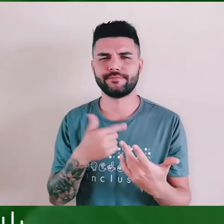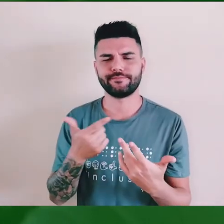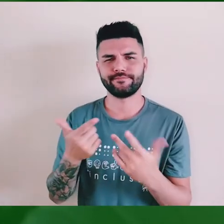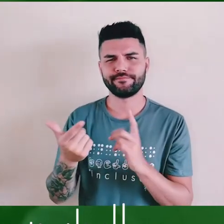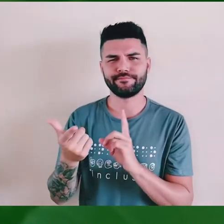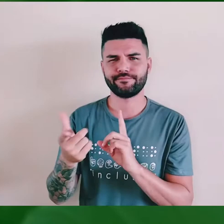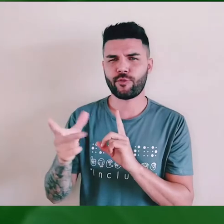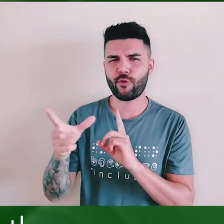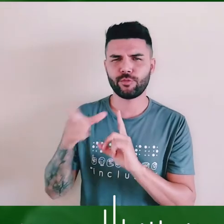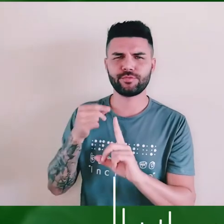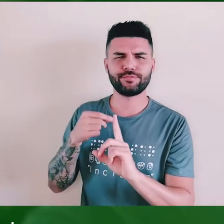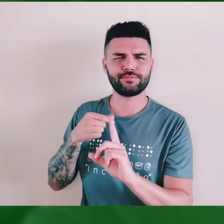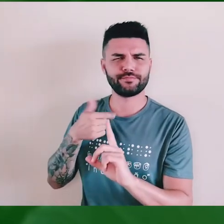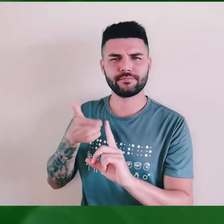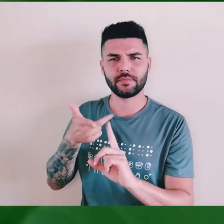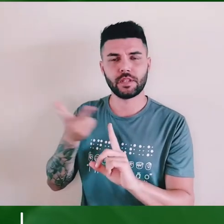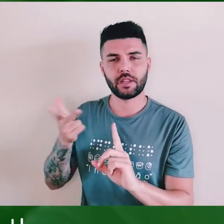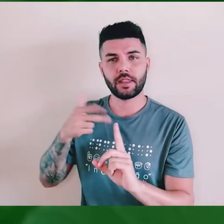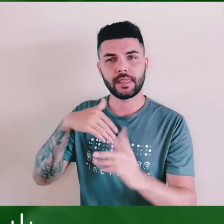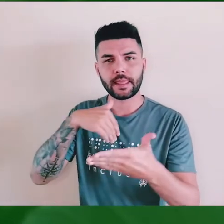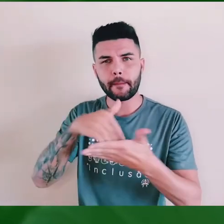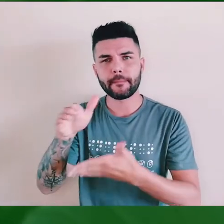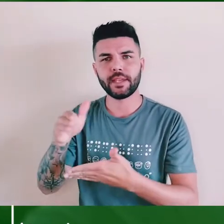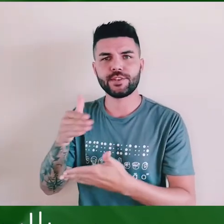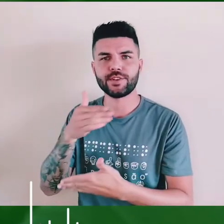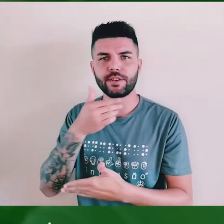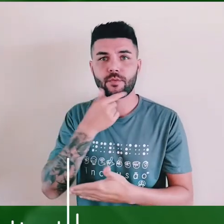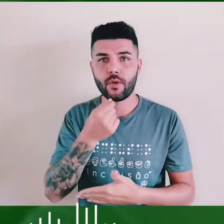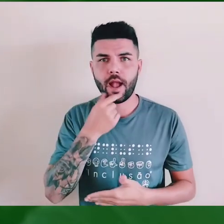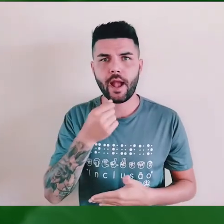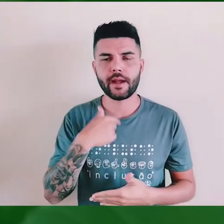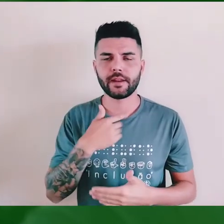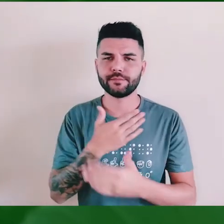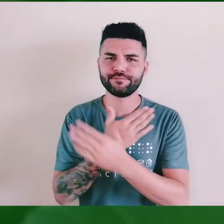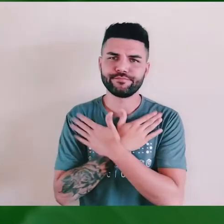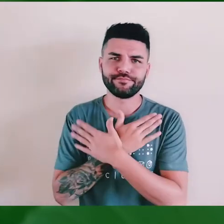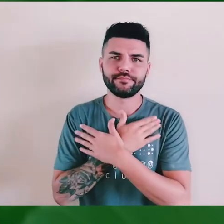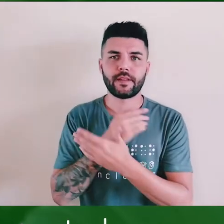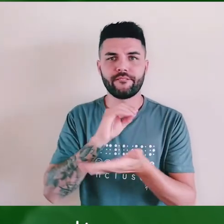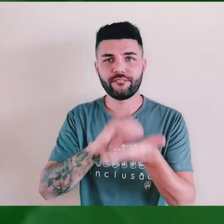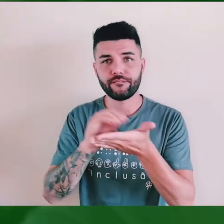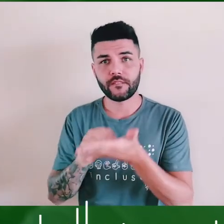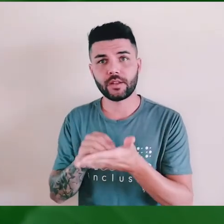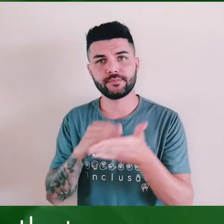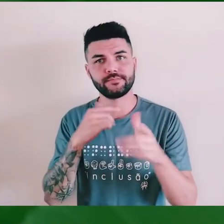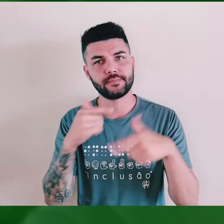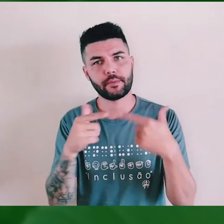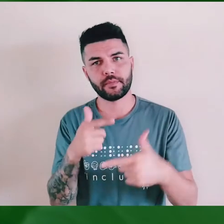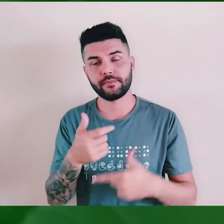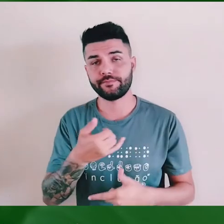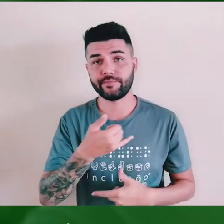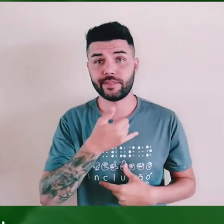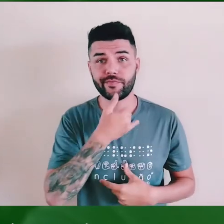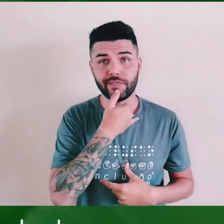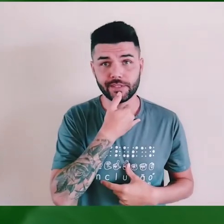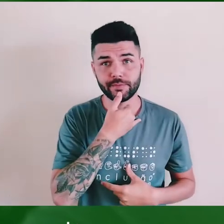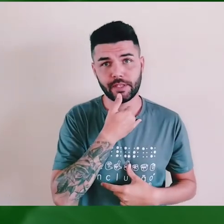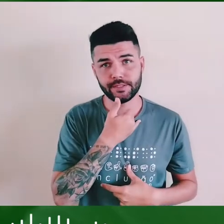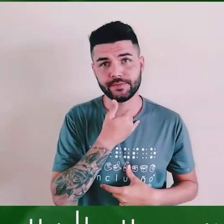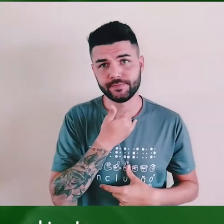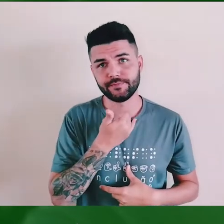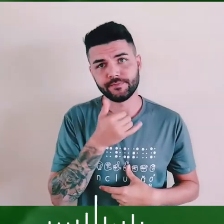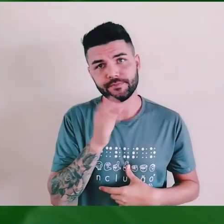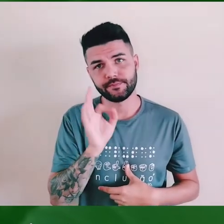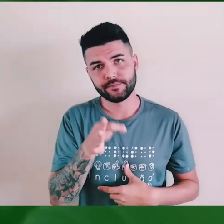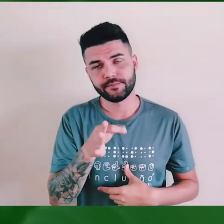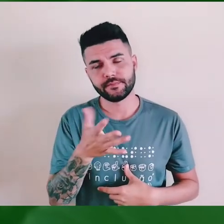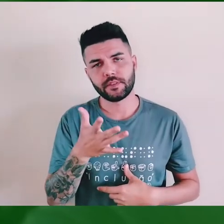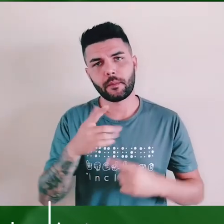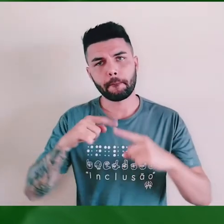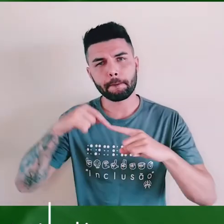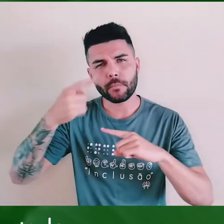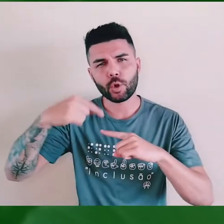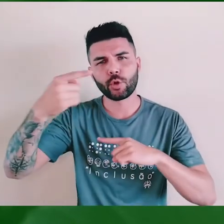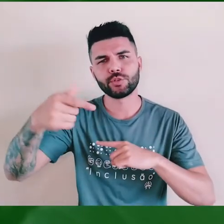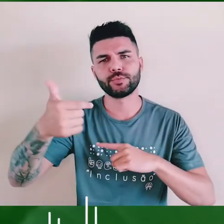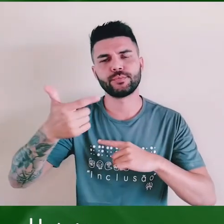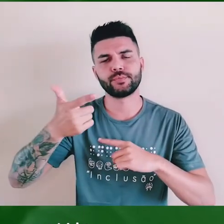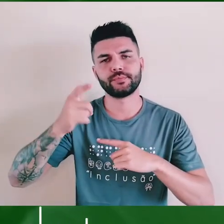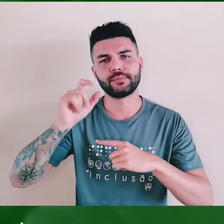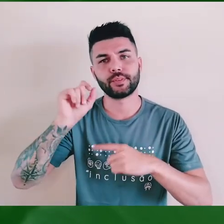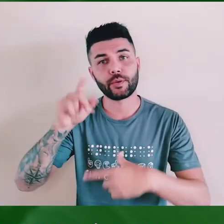demite, o cara ta desempregado, e enfim, infelizmente os próximos capítulos dessa história são